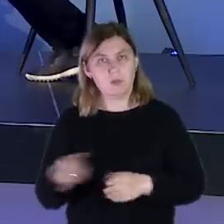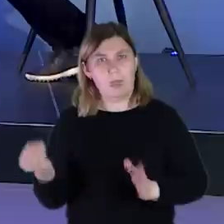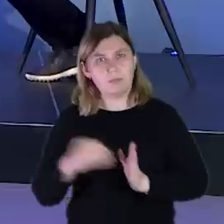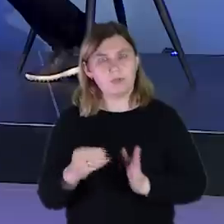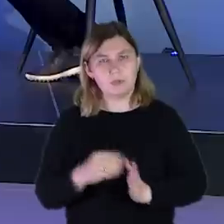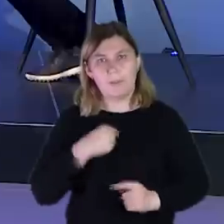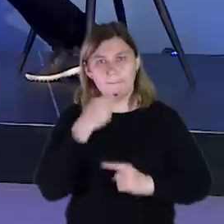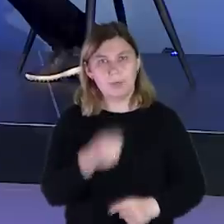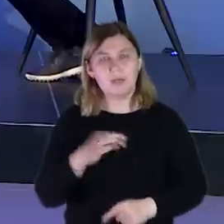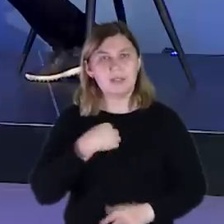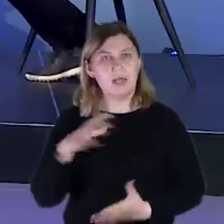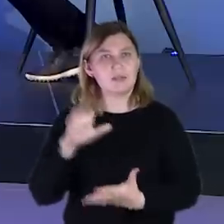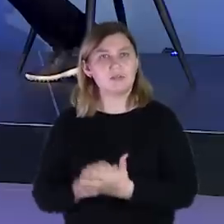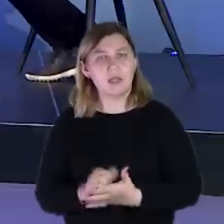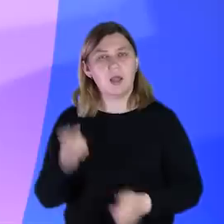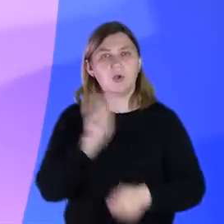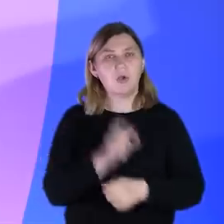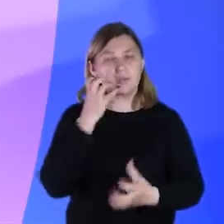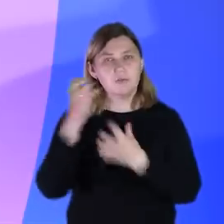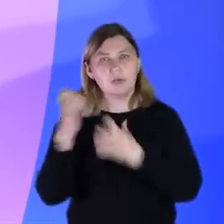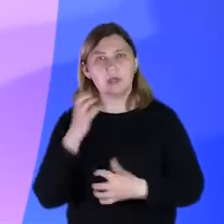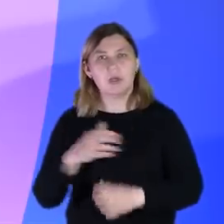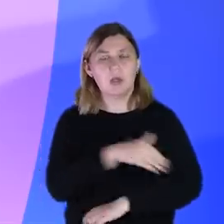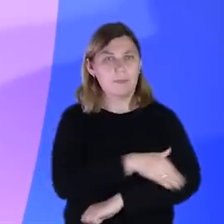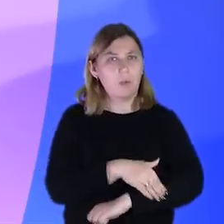ja ze swojej strony, zajmując się kontrwywiadem, Korpusem Ochrony Pogranicza mogę dodać,